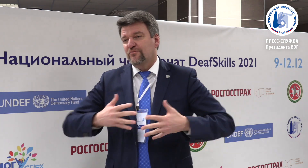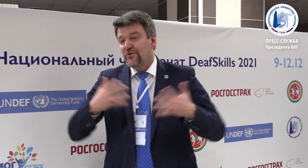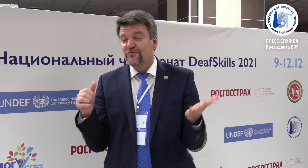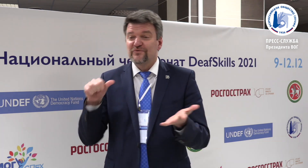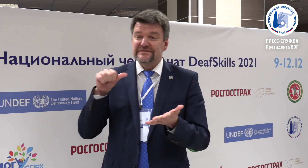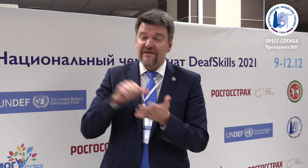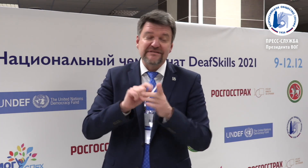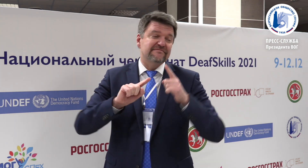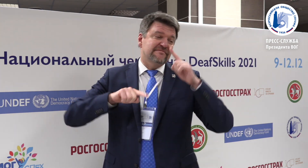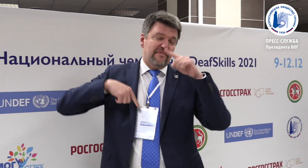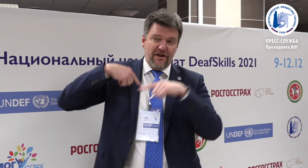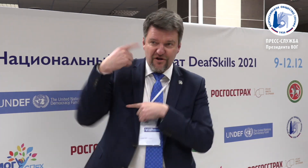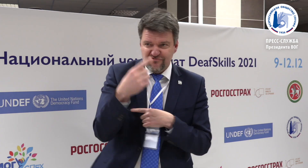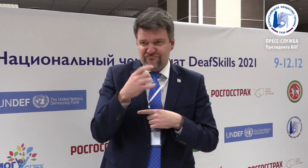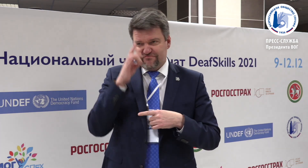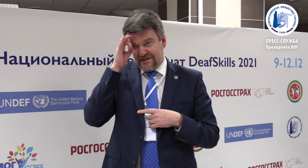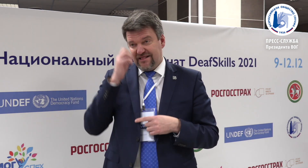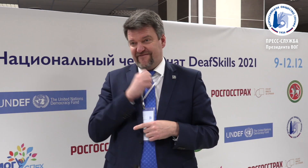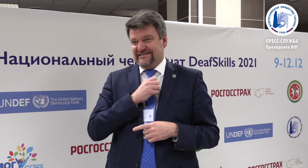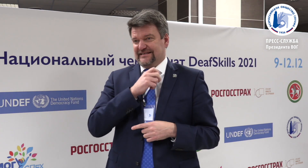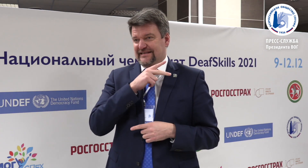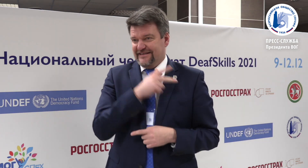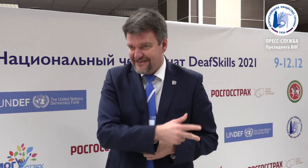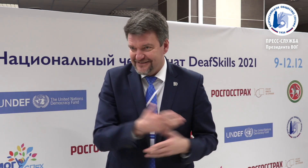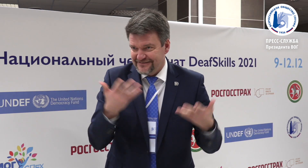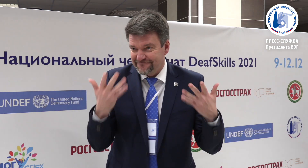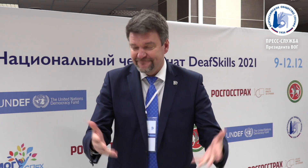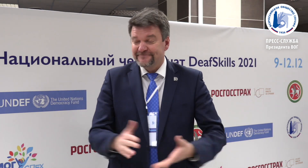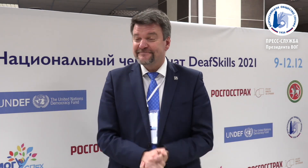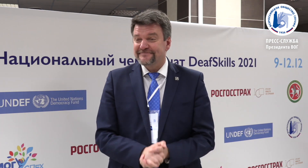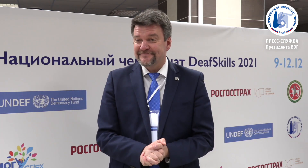на следующий чемпионат DeafSkills.